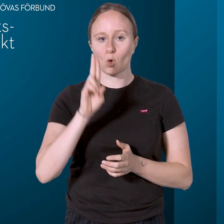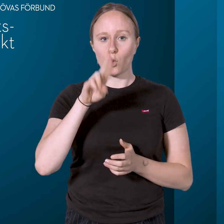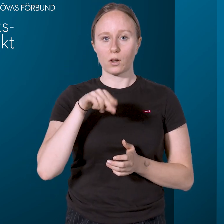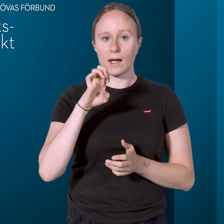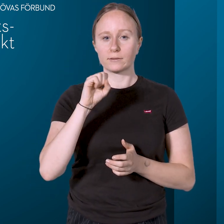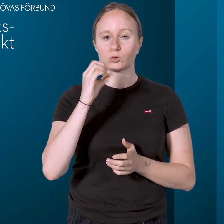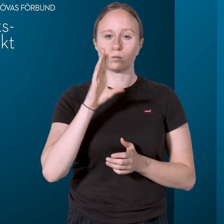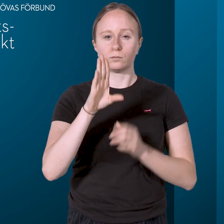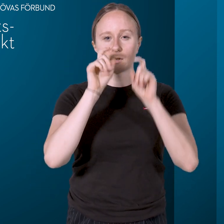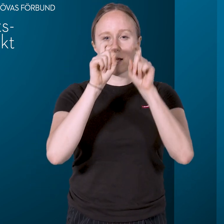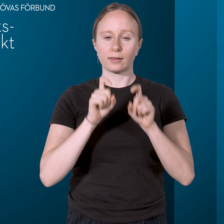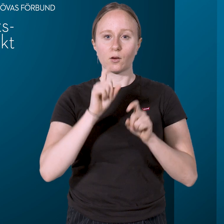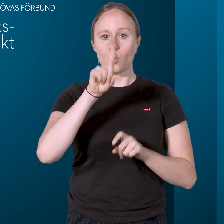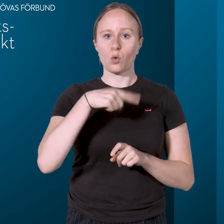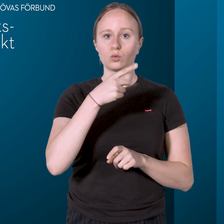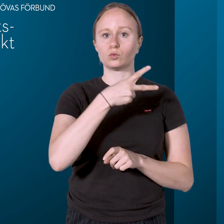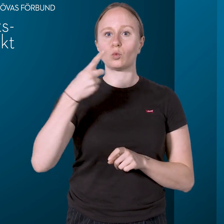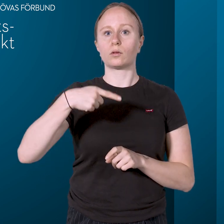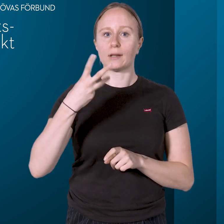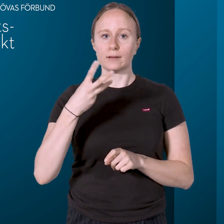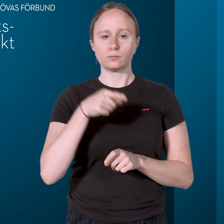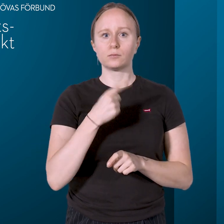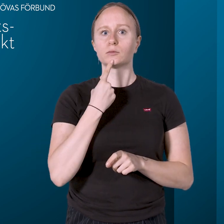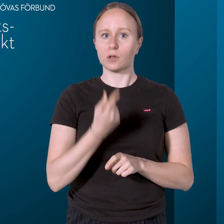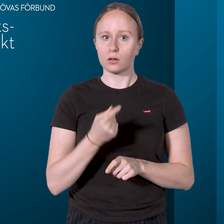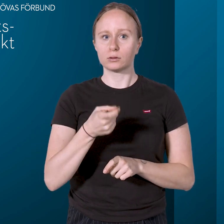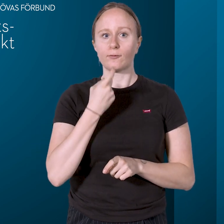Det finlandssvenska teckenspråket har konstaterats allvarligt hotat -